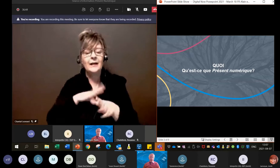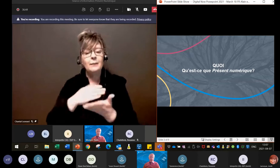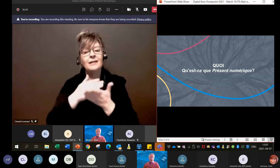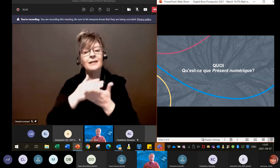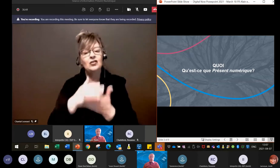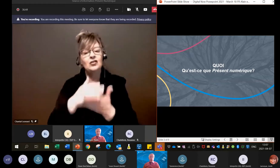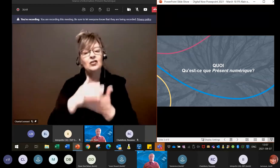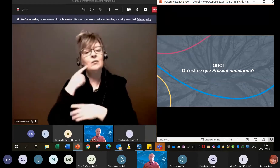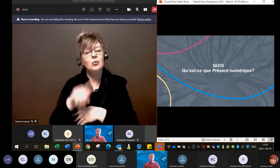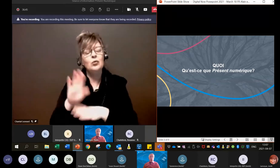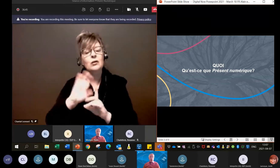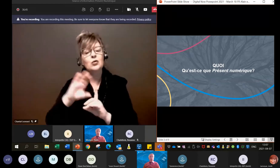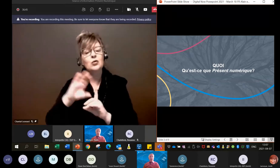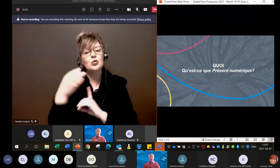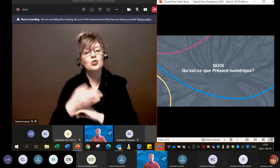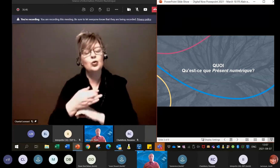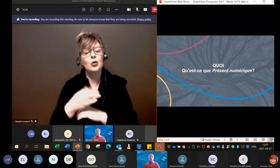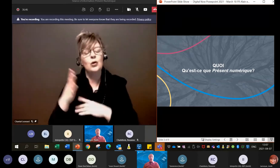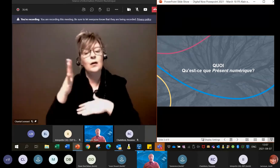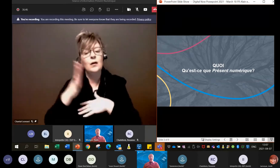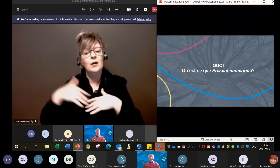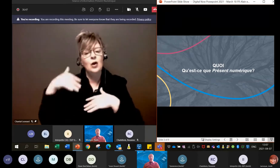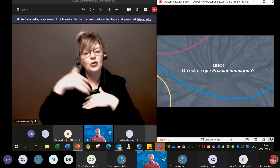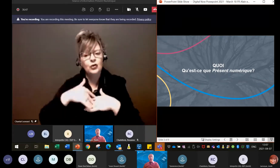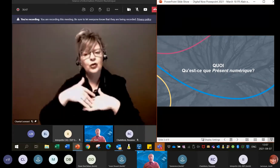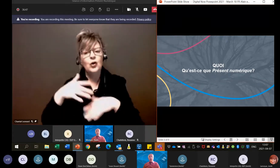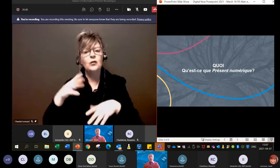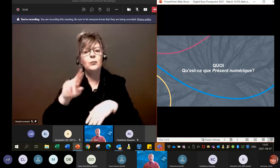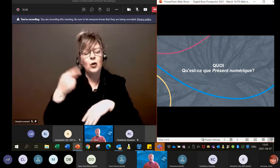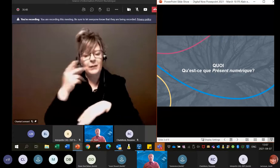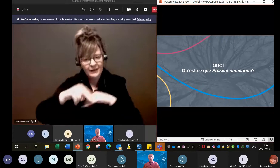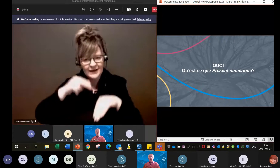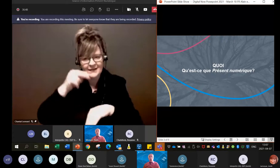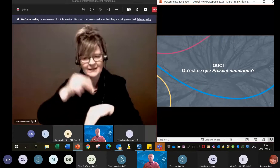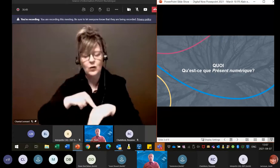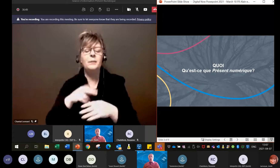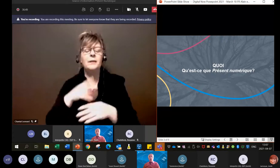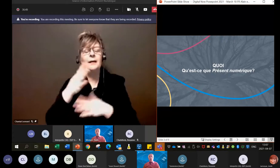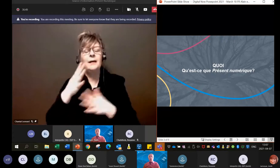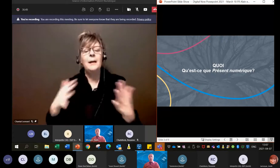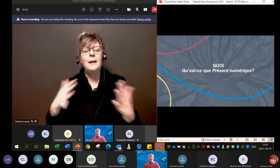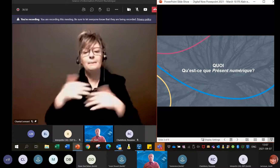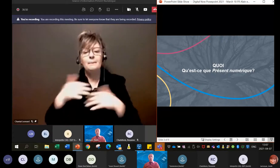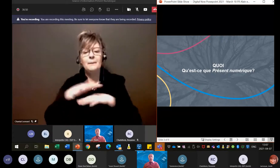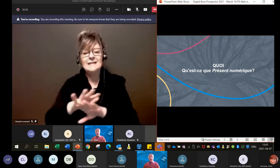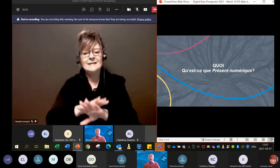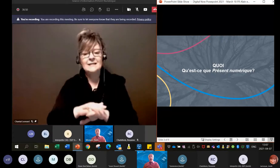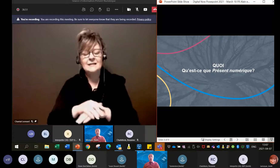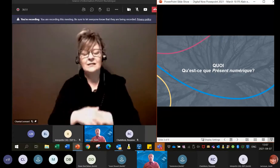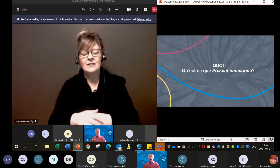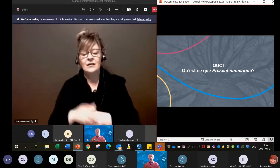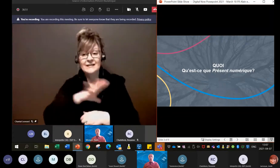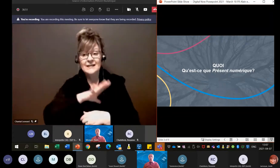Métis. Nous pourrons ainsi nous assurer que les candidats et candidates autochtones